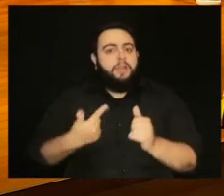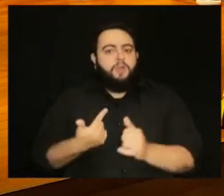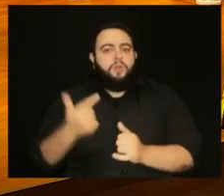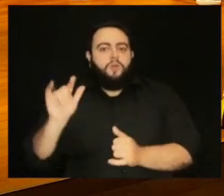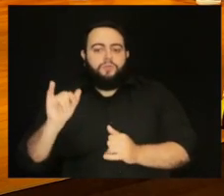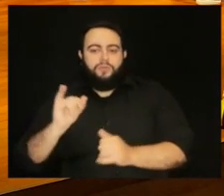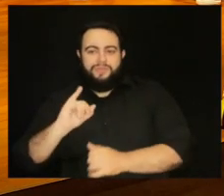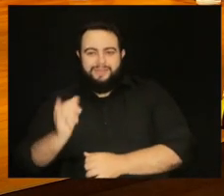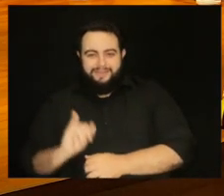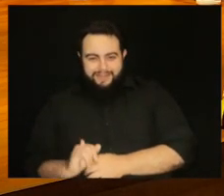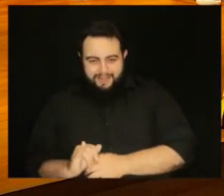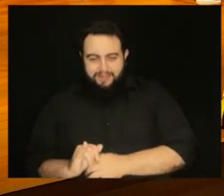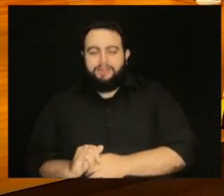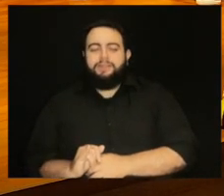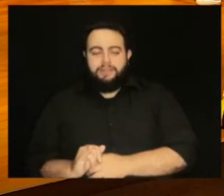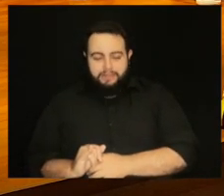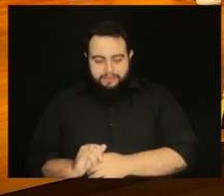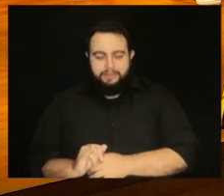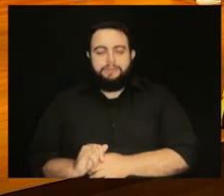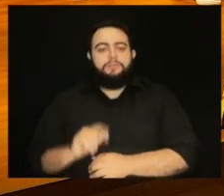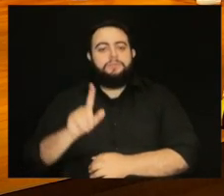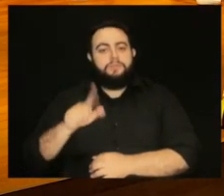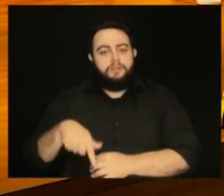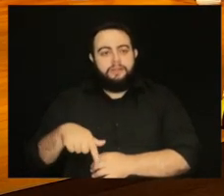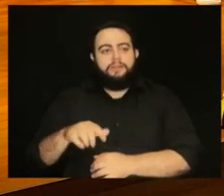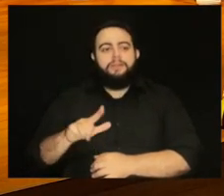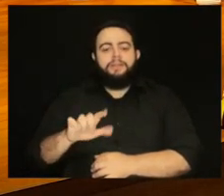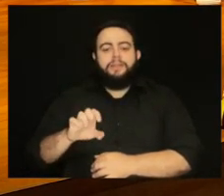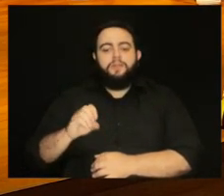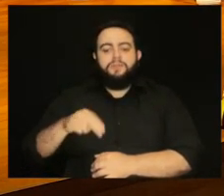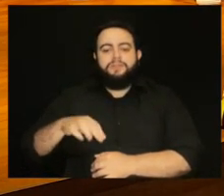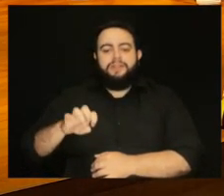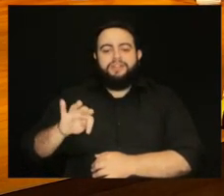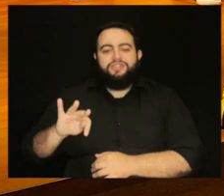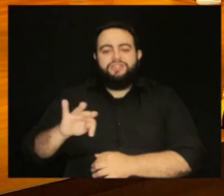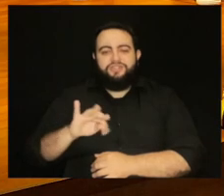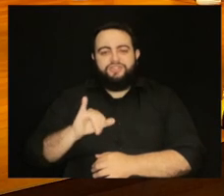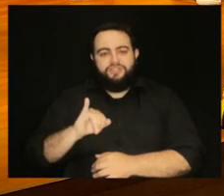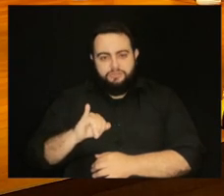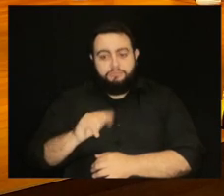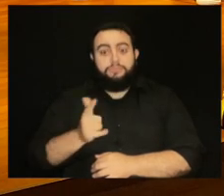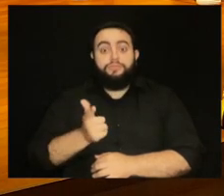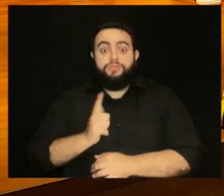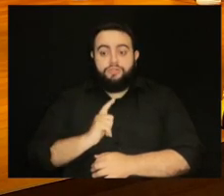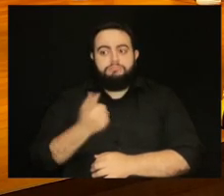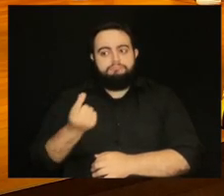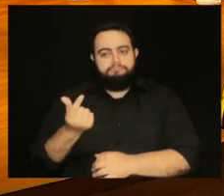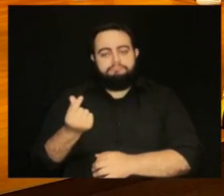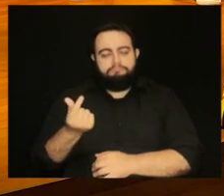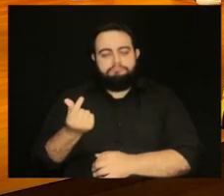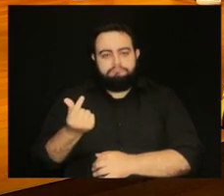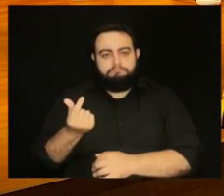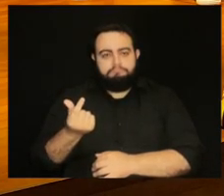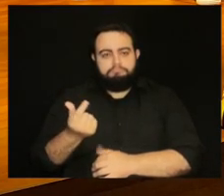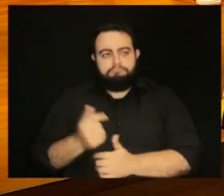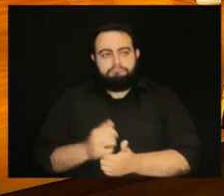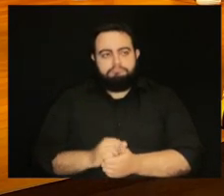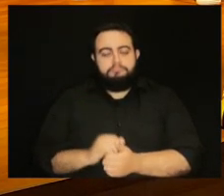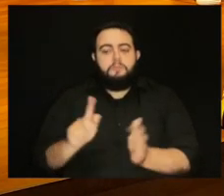Radamés que era o Saverio Leonetti. O Saverio Leonetti tinha uma grana de família e